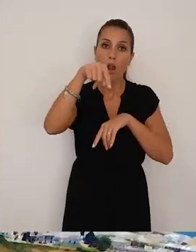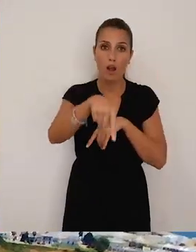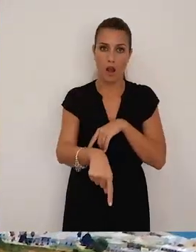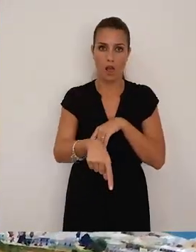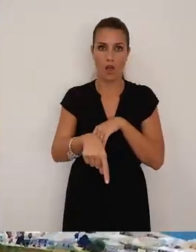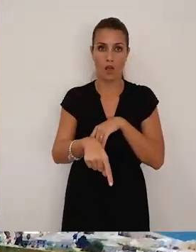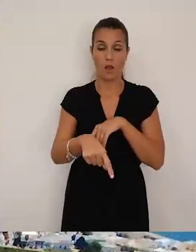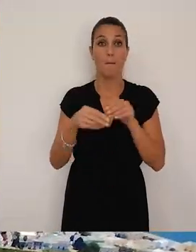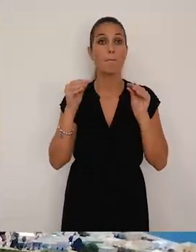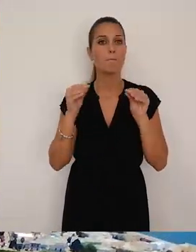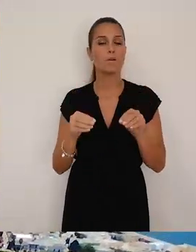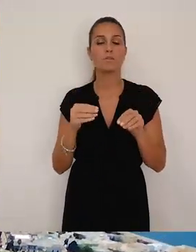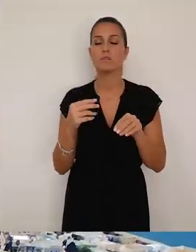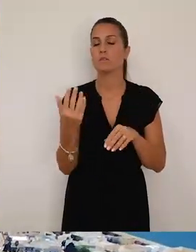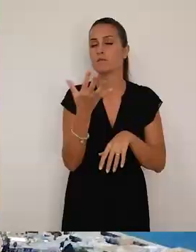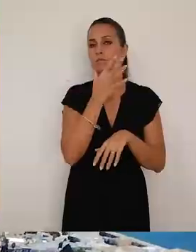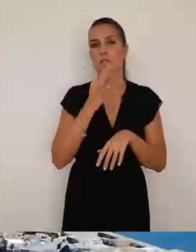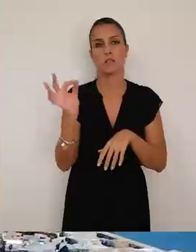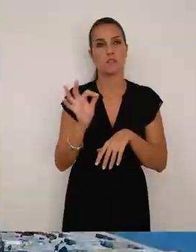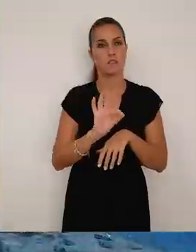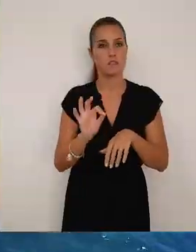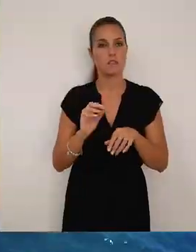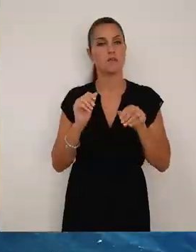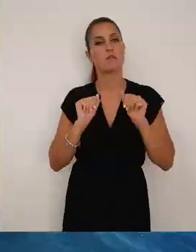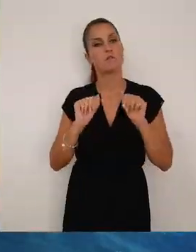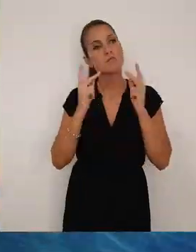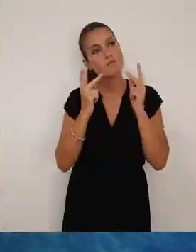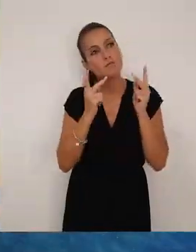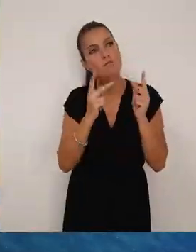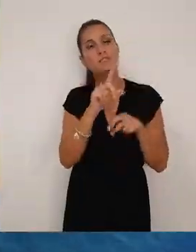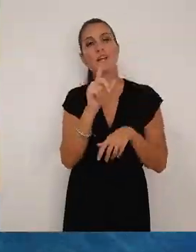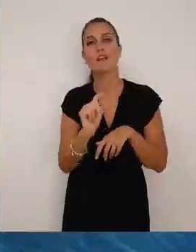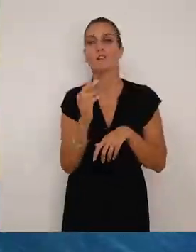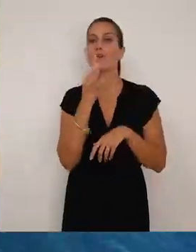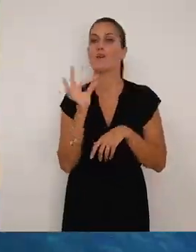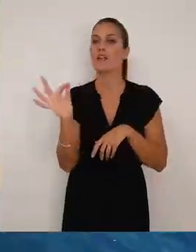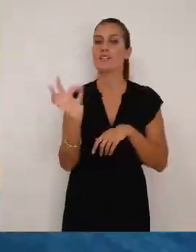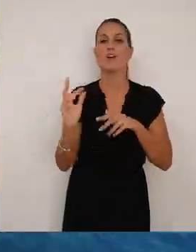Posti unici per potersi immergere alla scoperta di un Salento spontaneo, accarezzati dalla